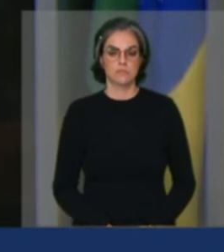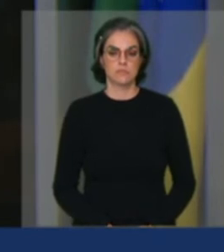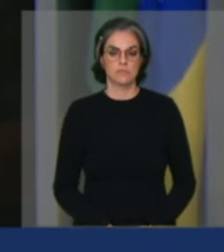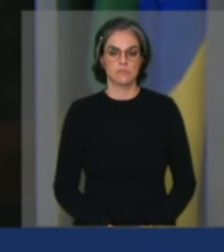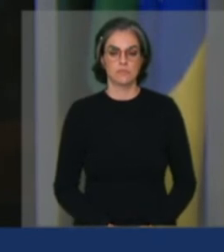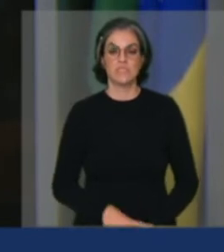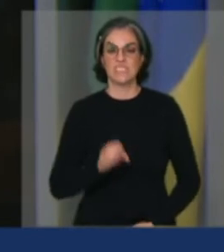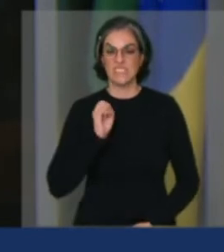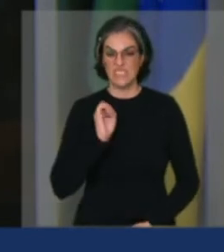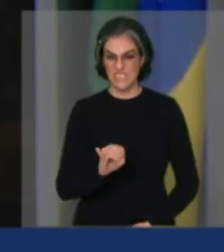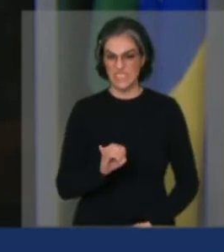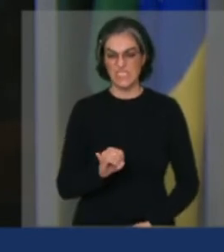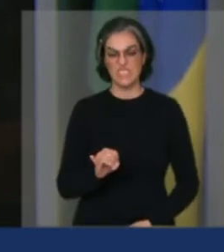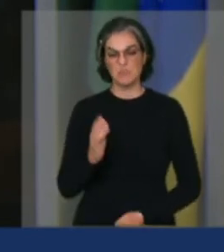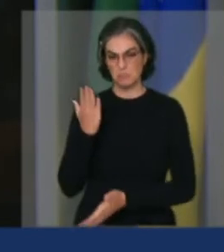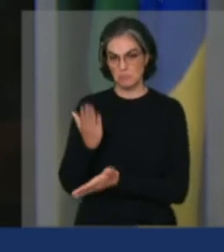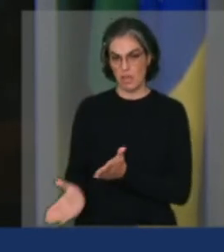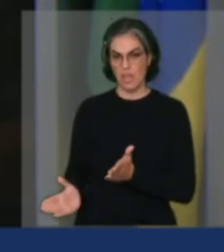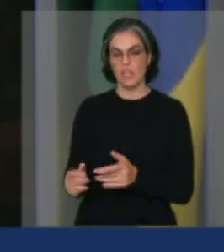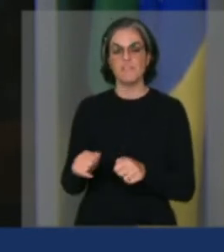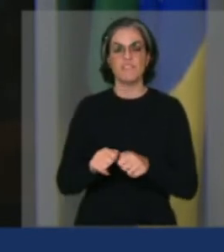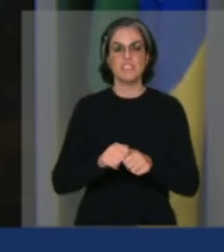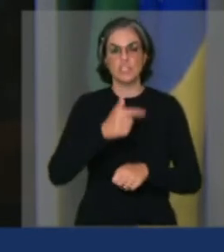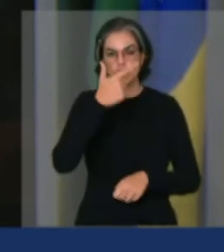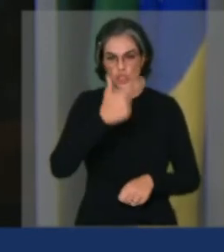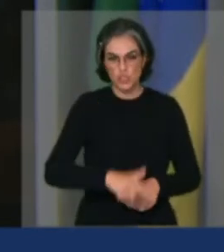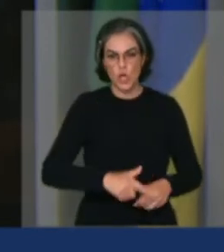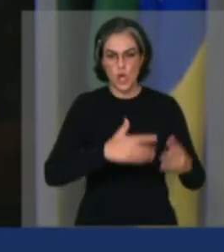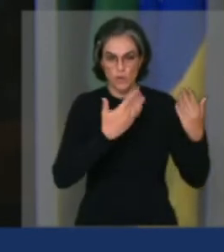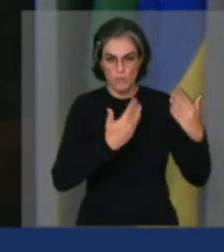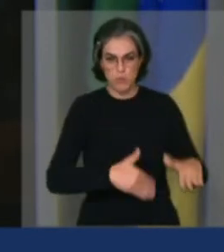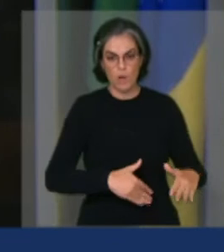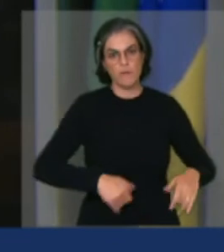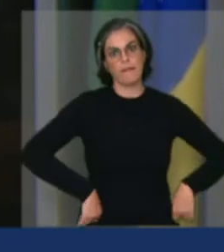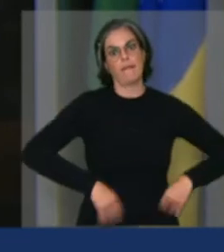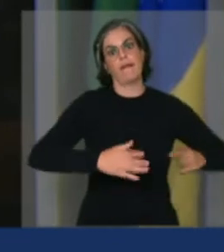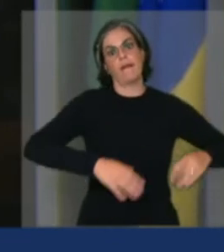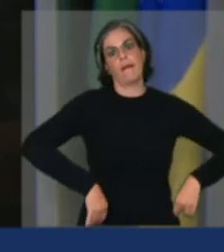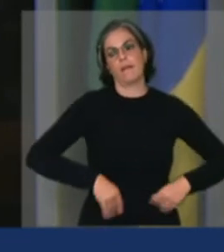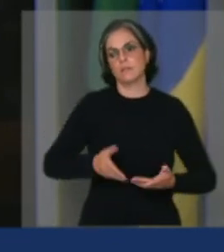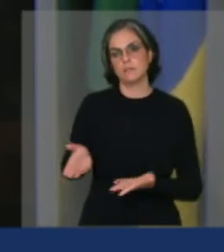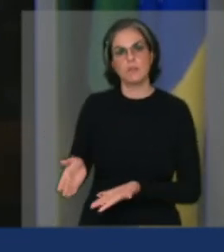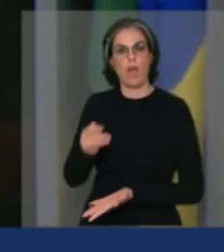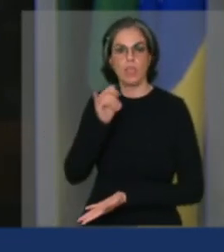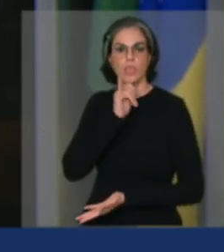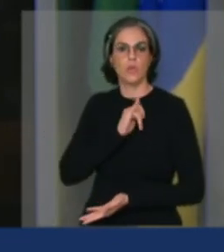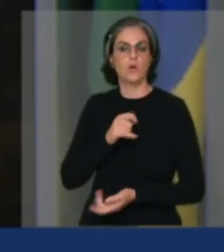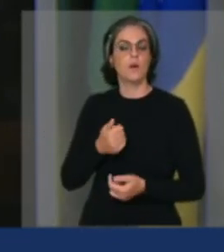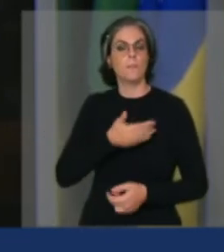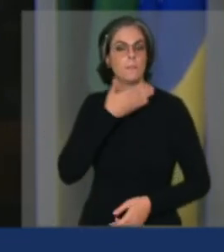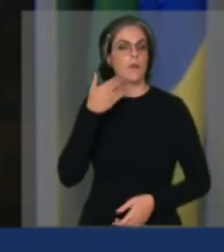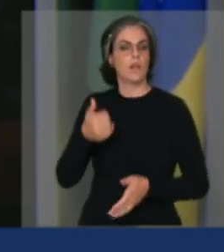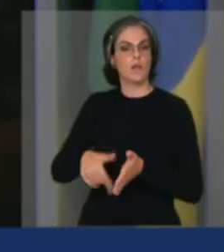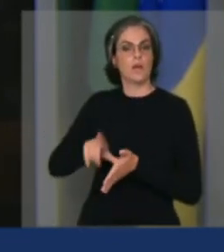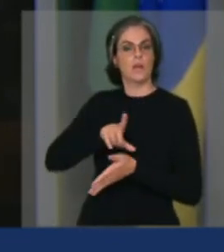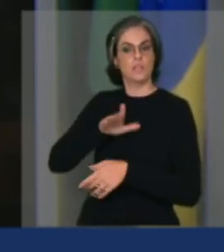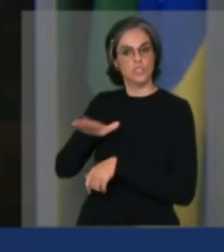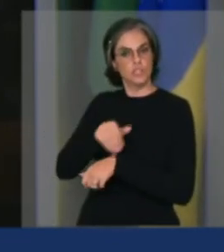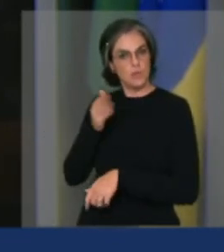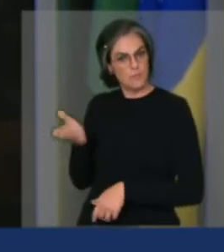MUITO MAIS EFETIVO, QUE ESTES APROVADOS FOSSEM CHAMADOS, E ASSIM, A NOSSA POLÍCIA FEDERAL, CONTINUAR DE